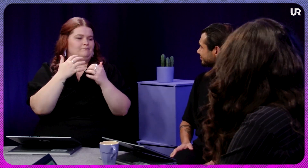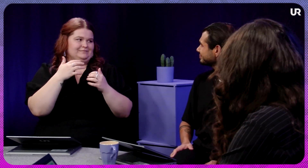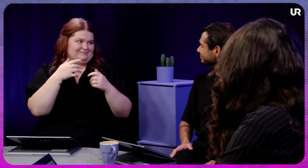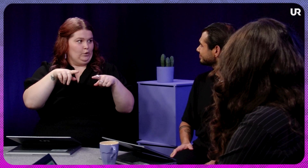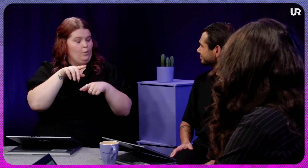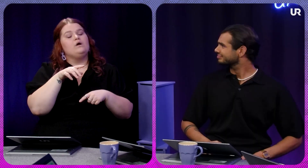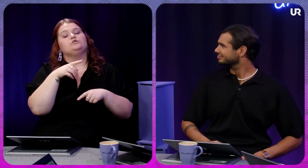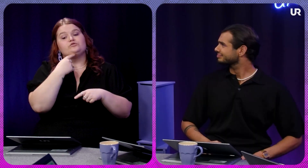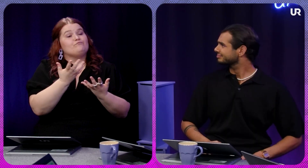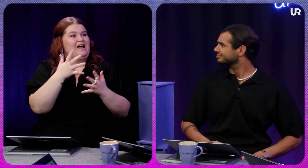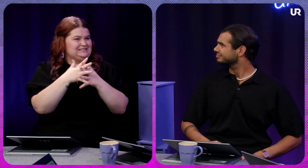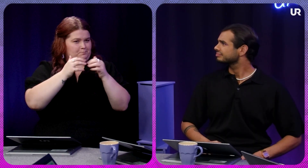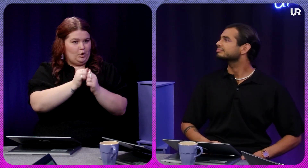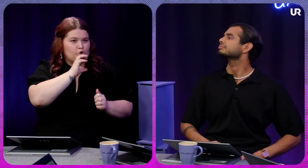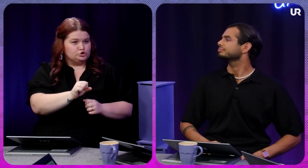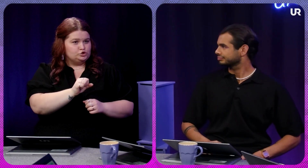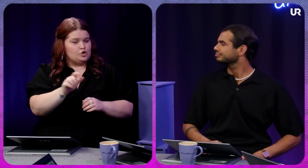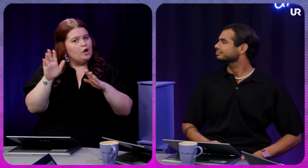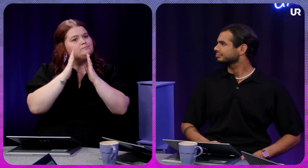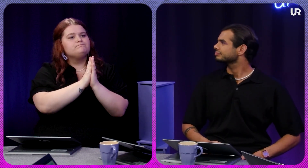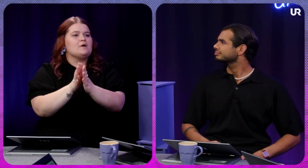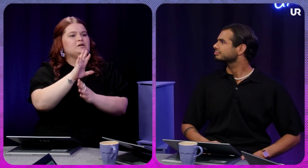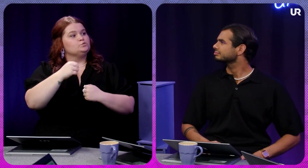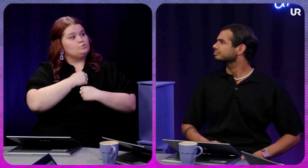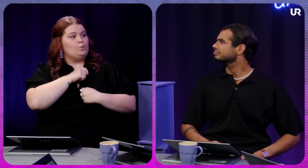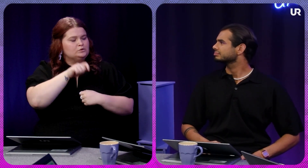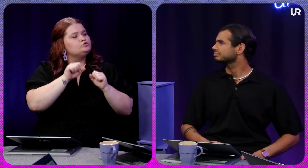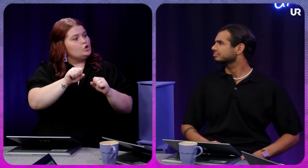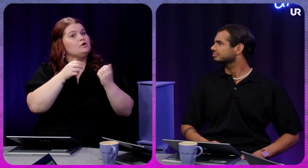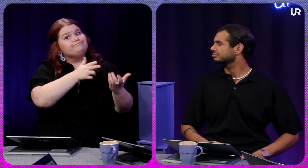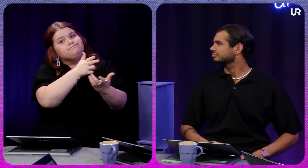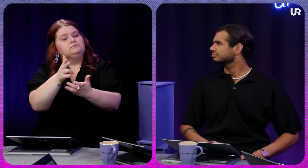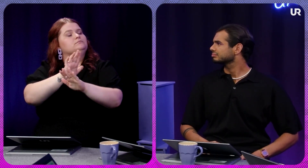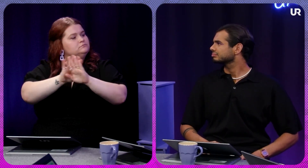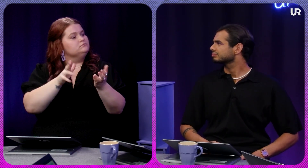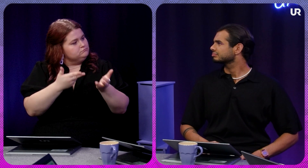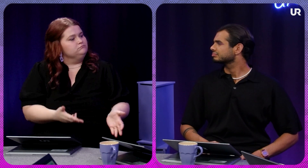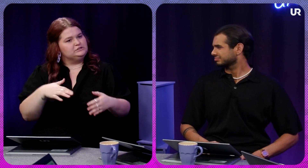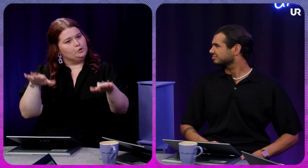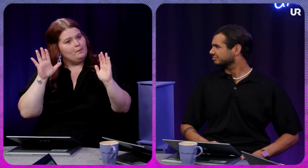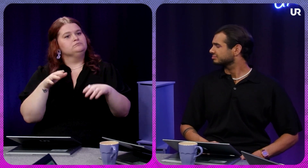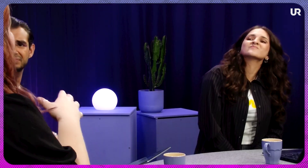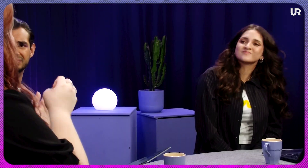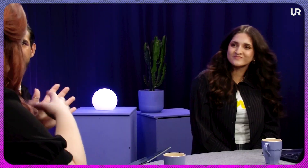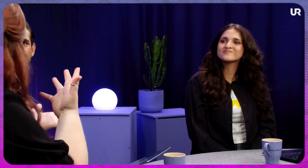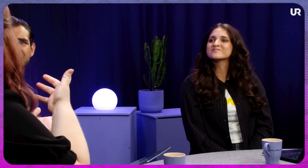där han uppmanade sina soldater att ge upp och lägga ner sina vapen i kriget mot Ryssland.